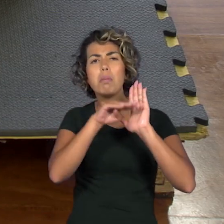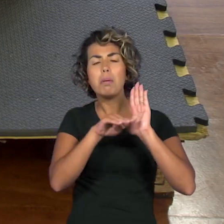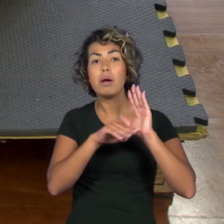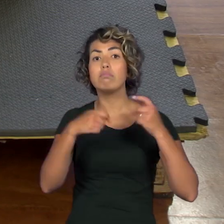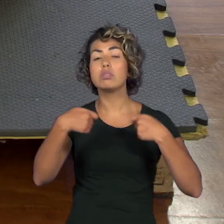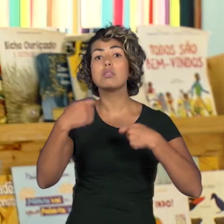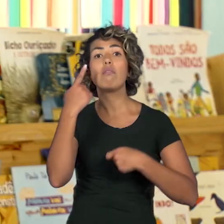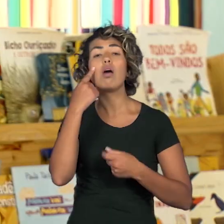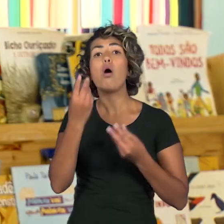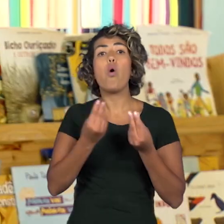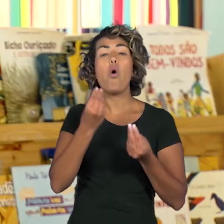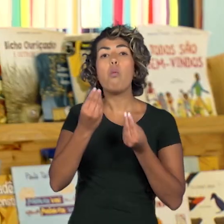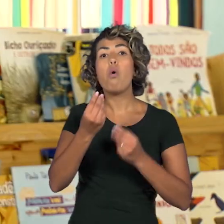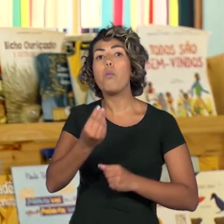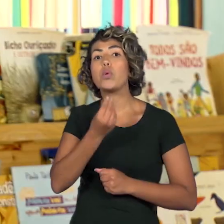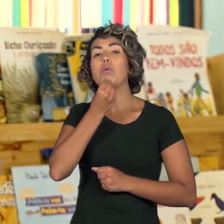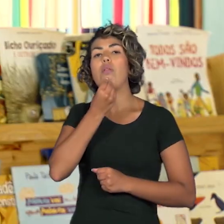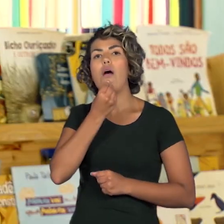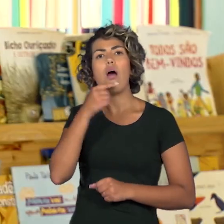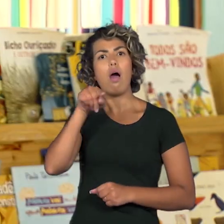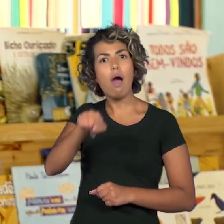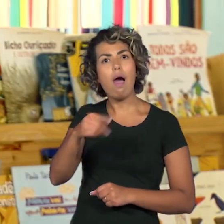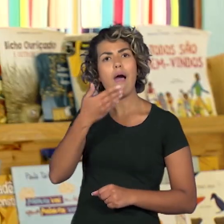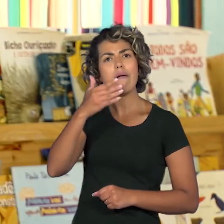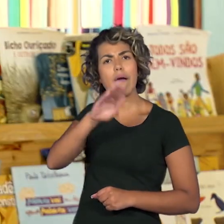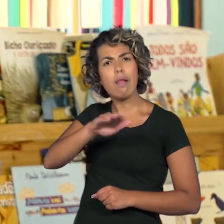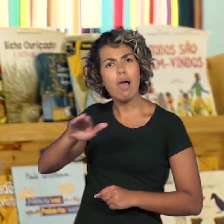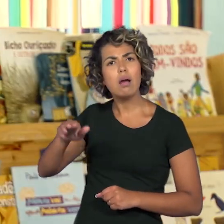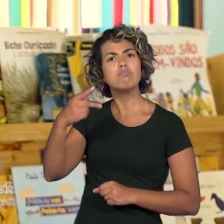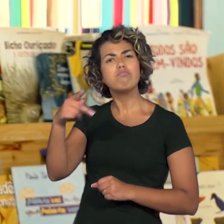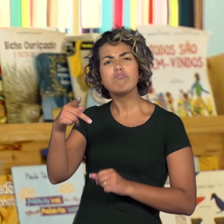UMA ESTRUTURA DE OPORTUNIDADES ONDE AS CRIANÇAS POSSAM ELABORAR